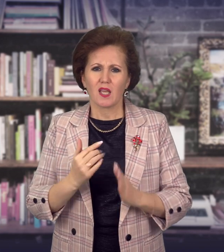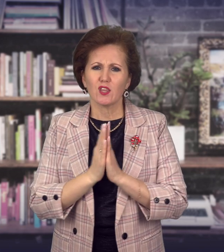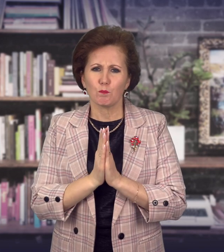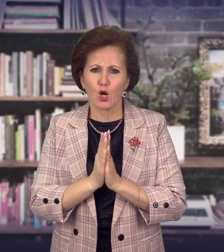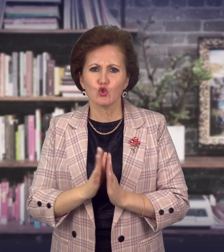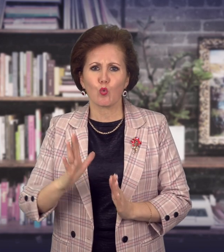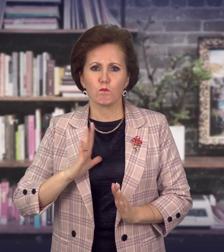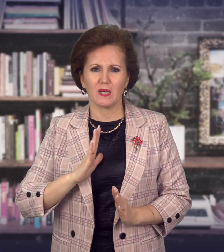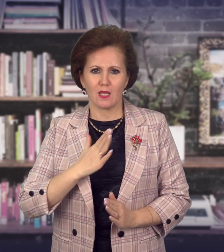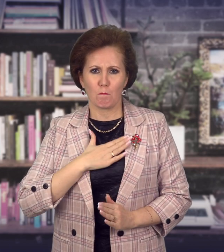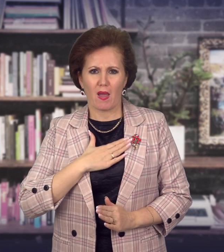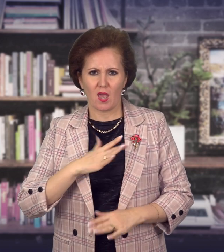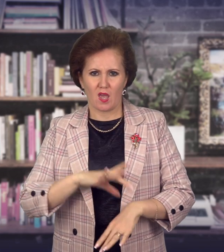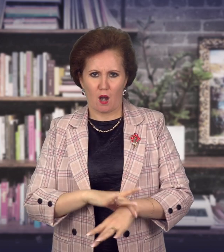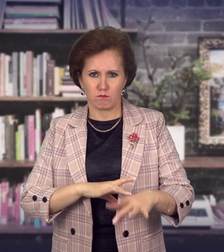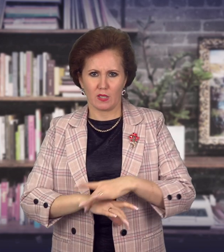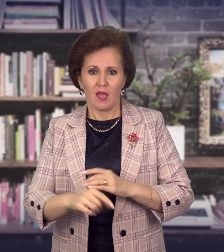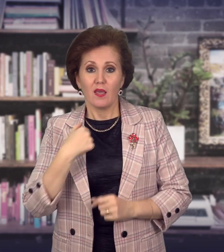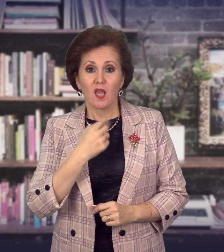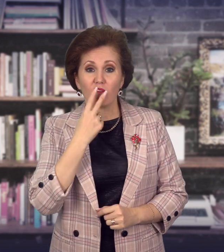Я не прошу быть моей рабыней!